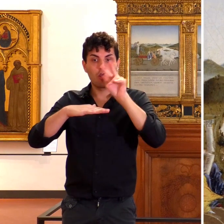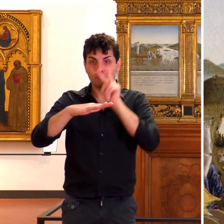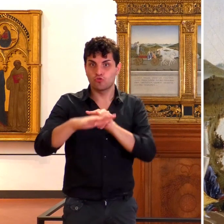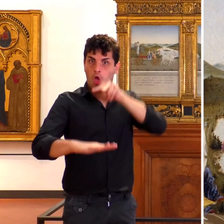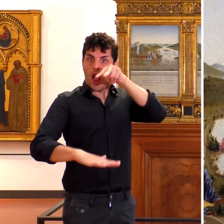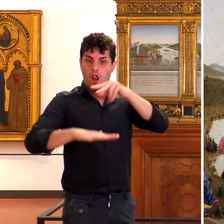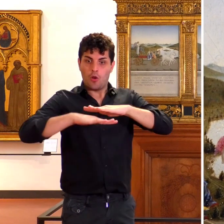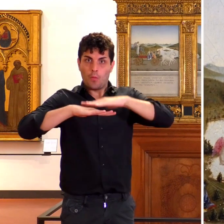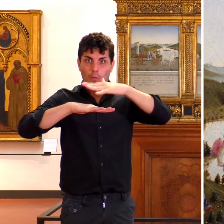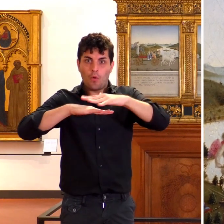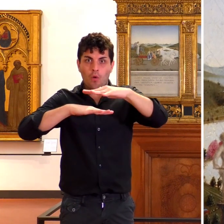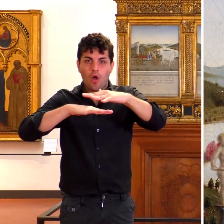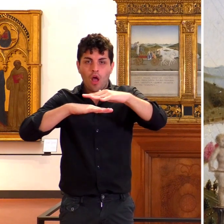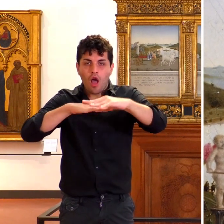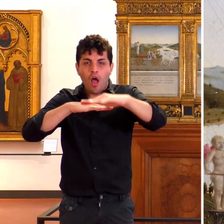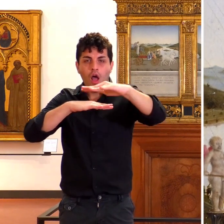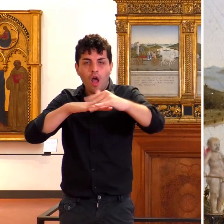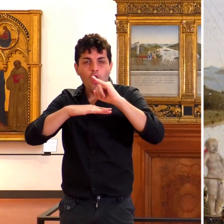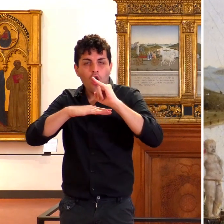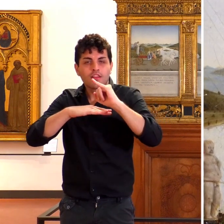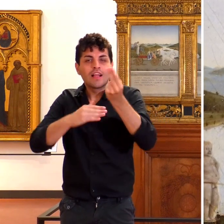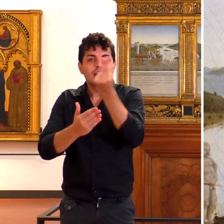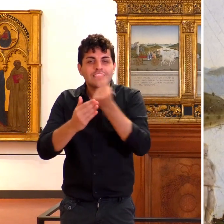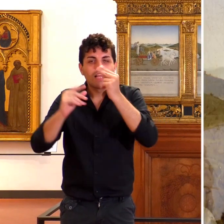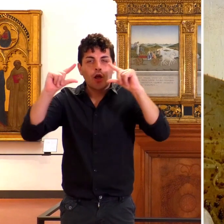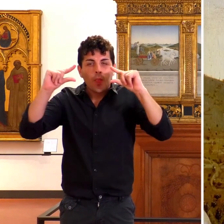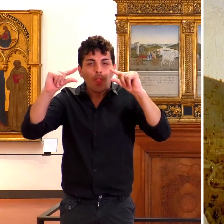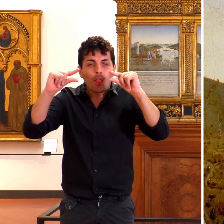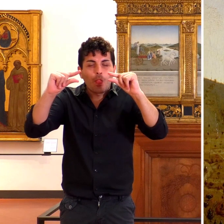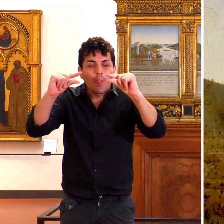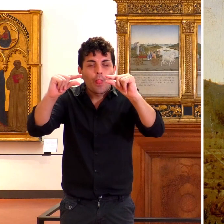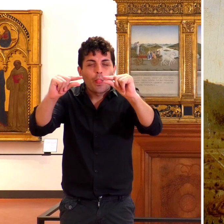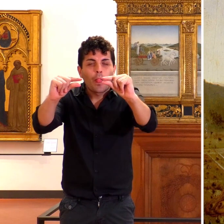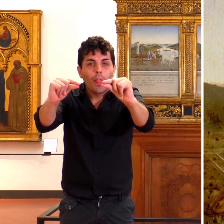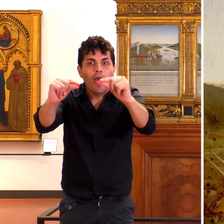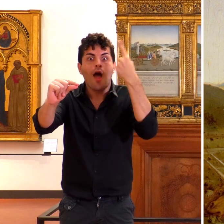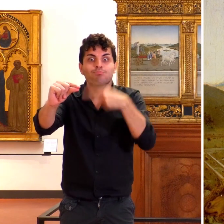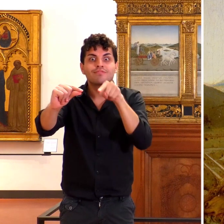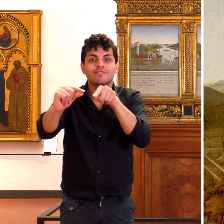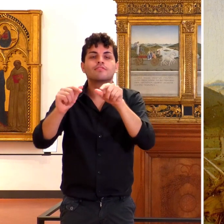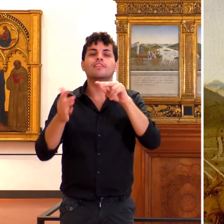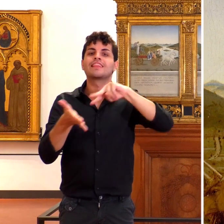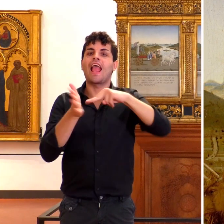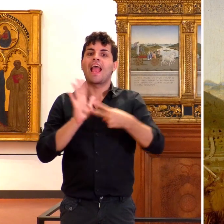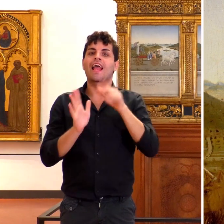ovvero man mano che si allontana dall'osservatore il paesaggio diventa sempre più piccolo.